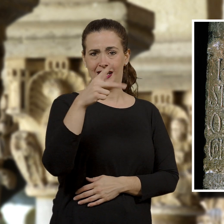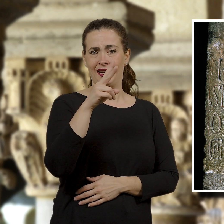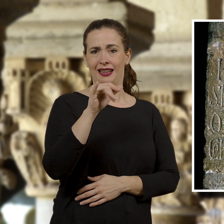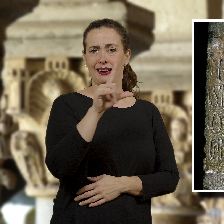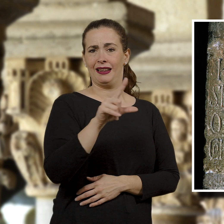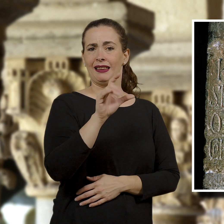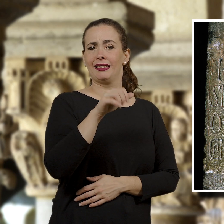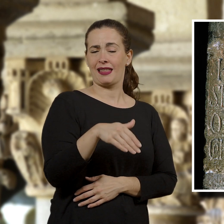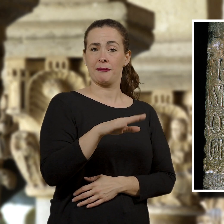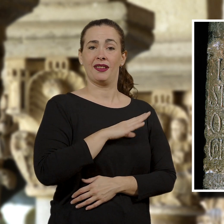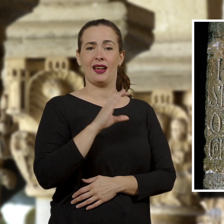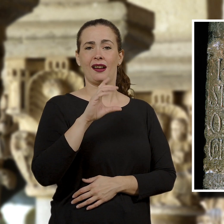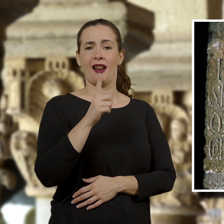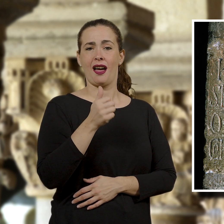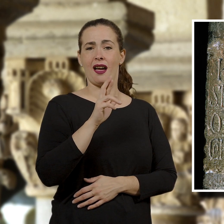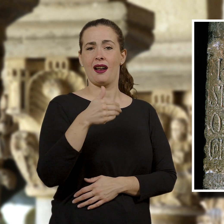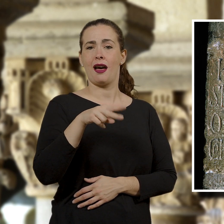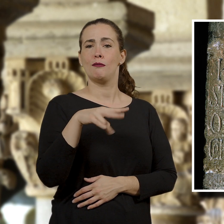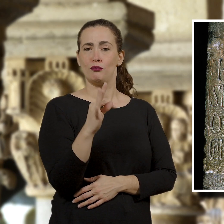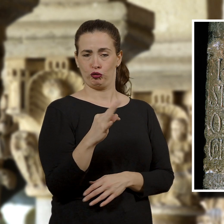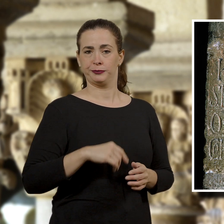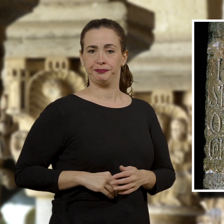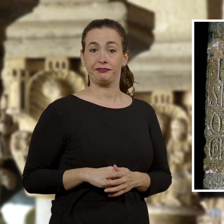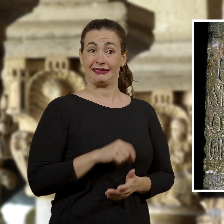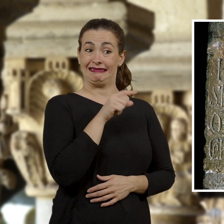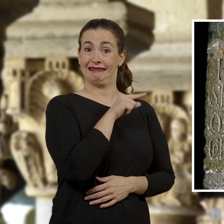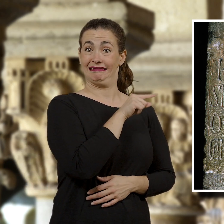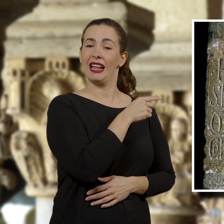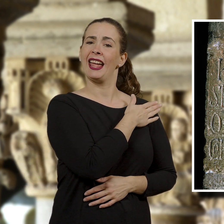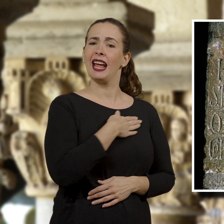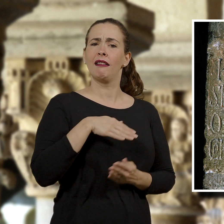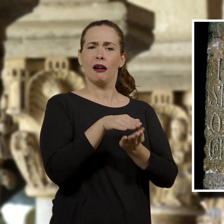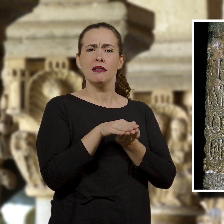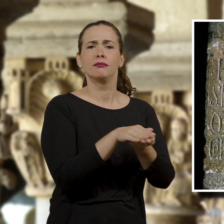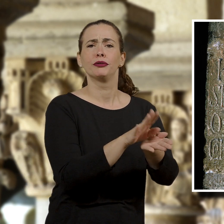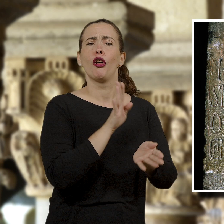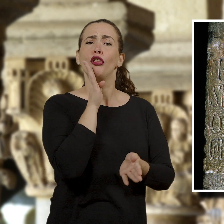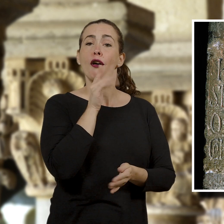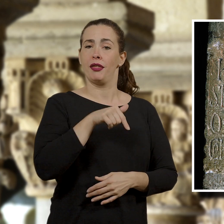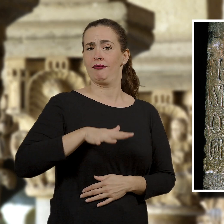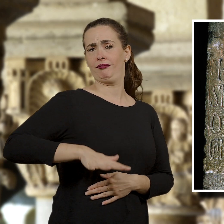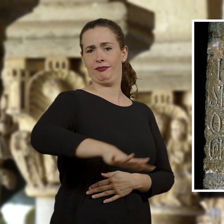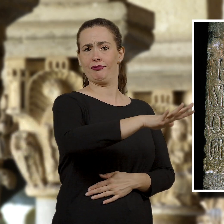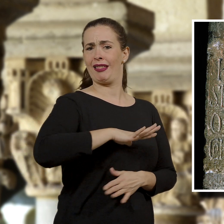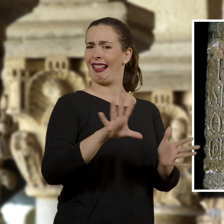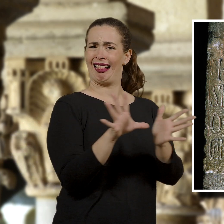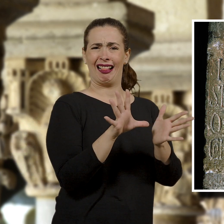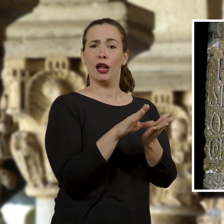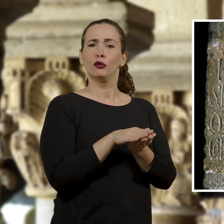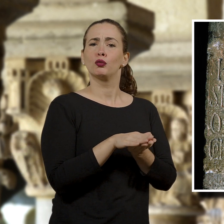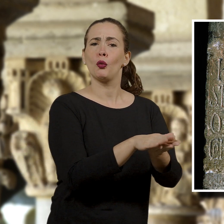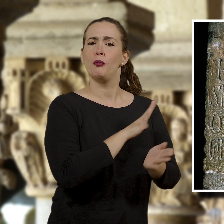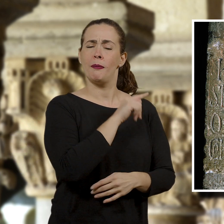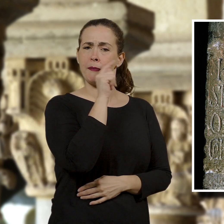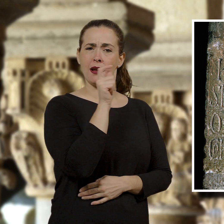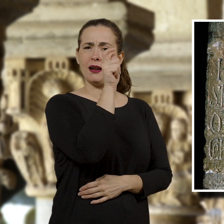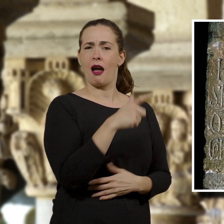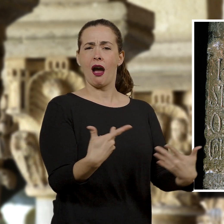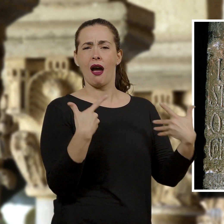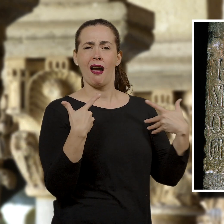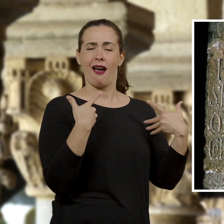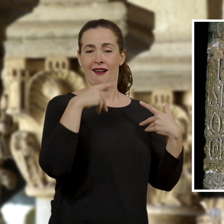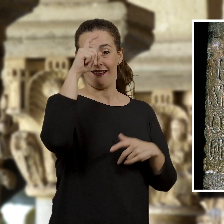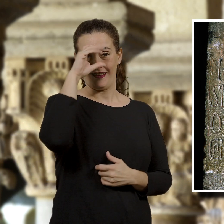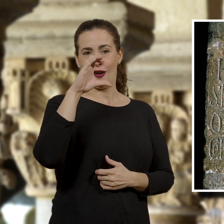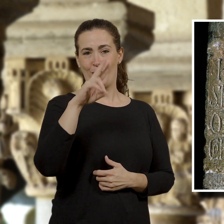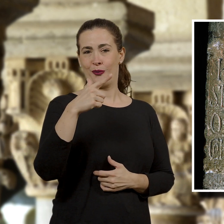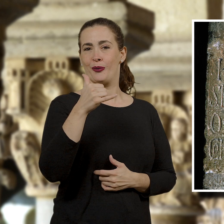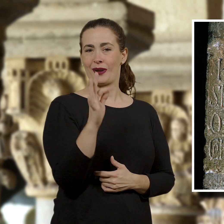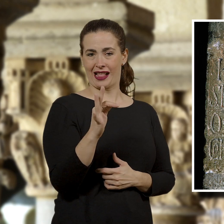que volia ser enterrat en aquest espai proper a la tomba del màrtir Cugat.